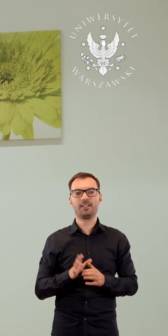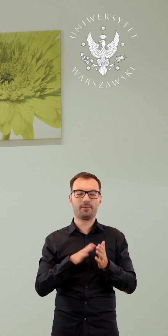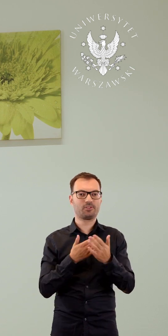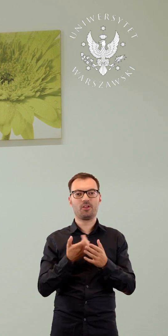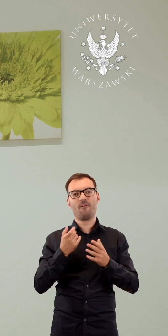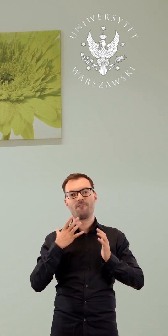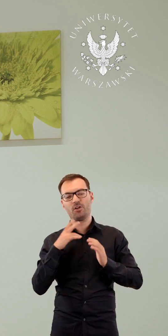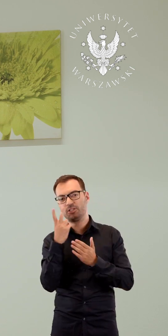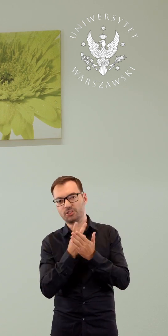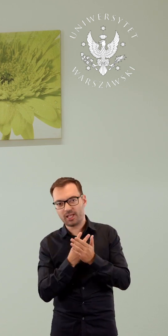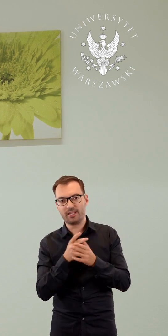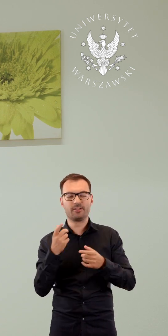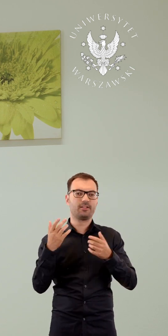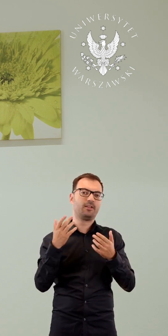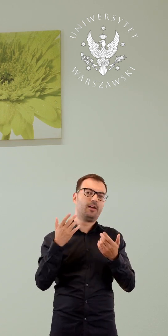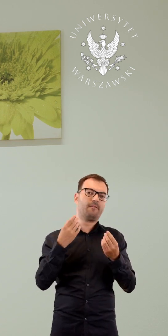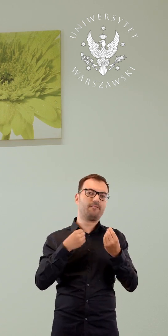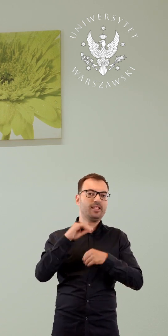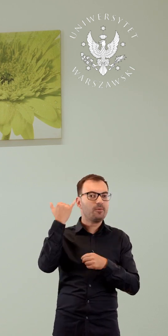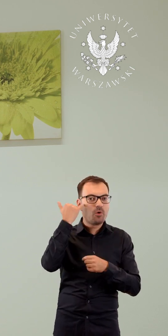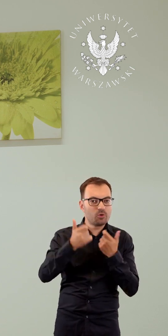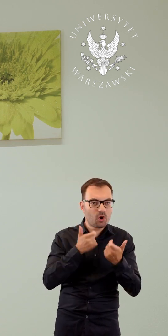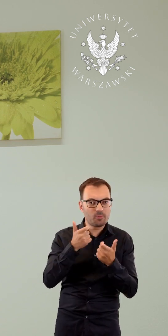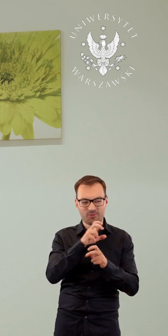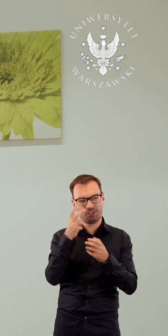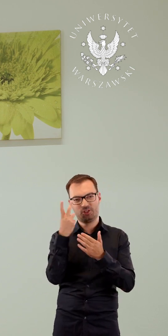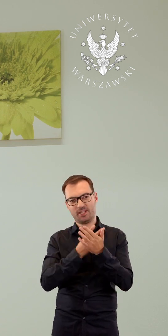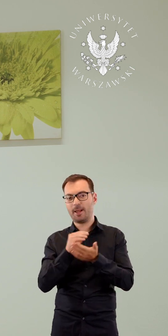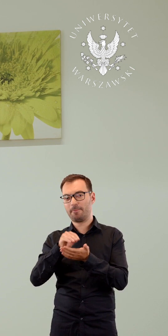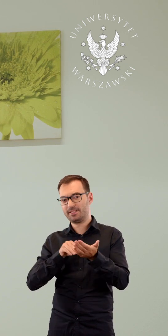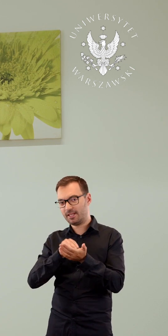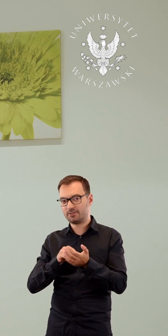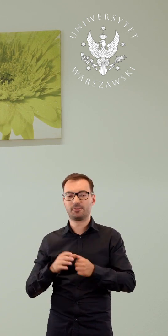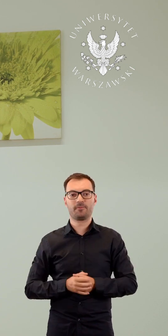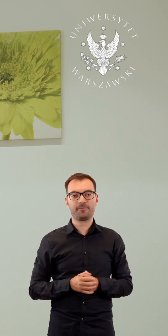czyli to wolniejsze tempo czytania, popełnianie większej liczby błędów przy czytaniu czy przy pisaniu.